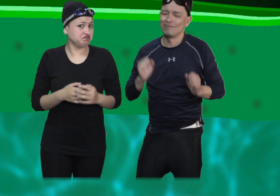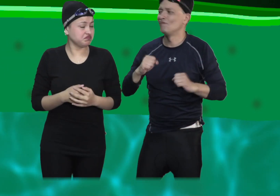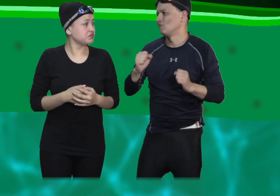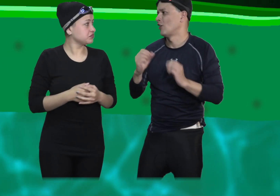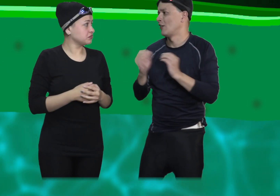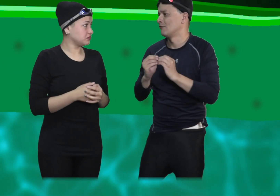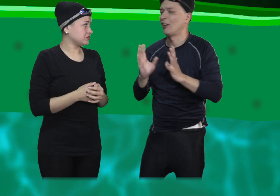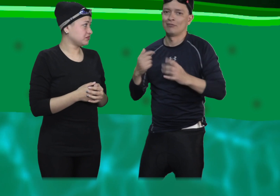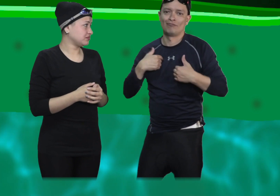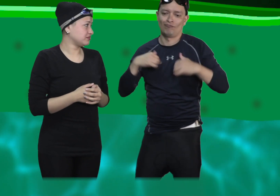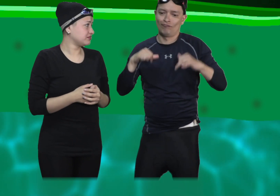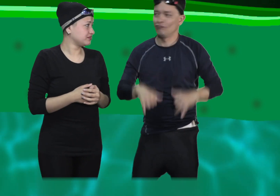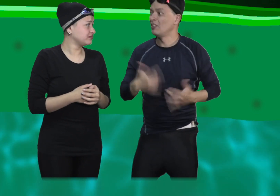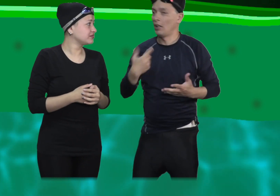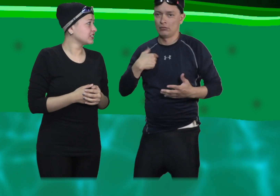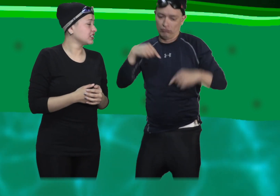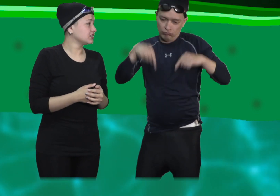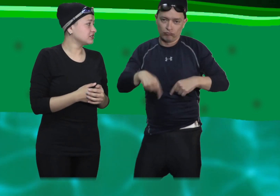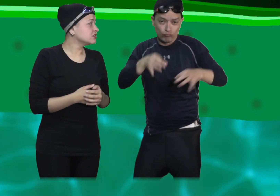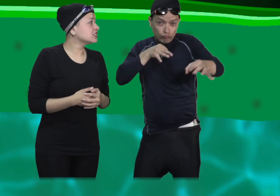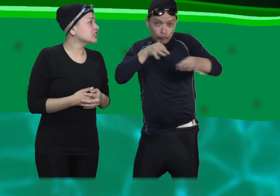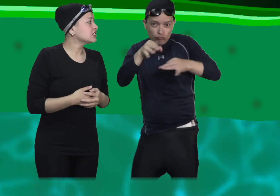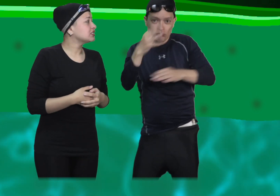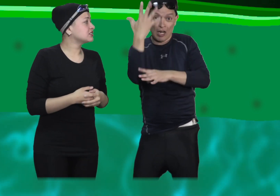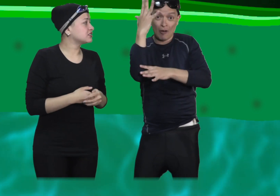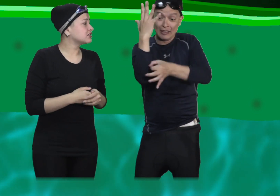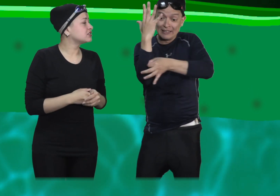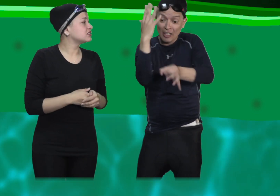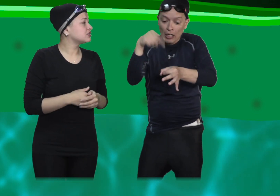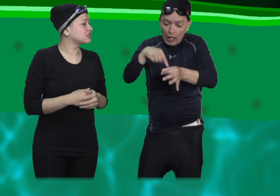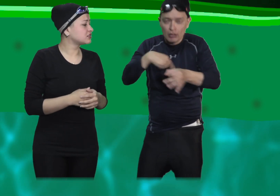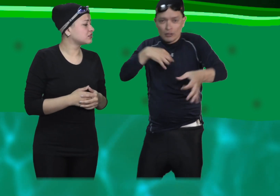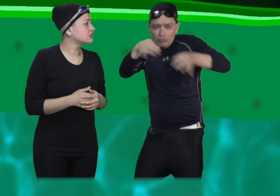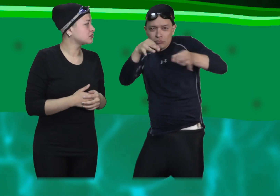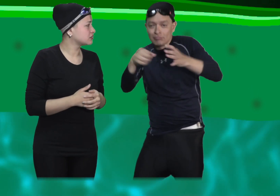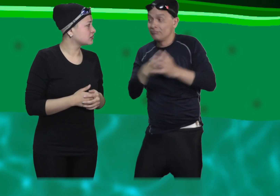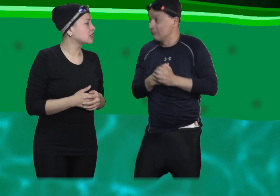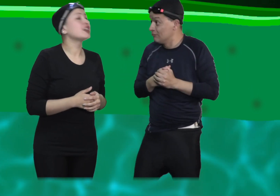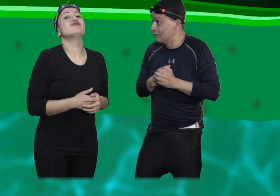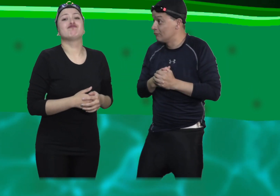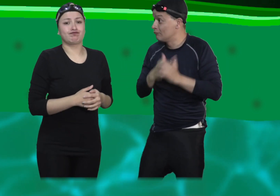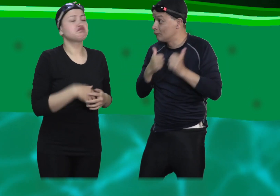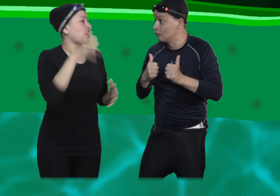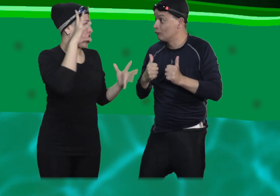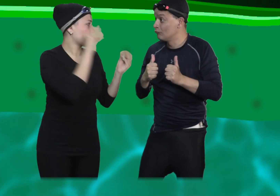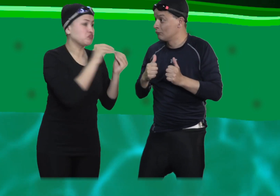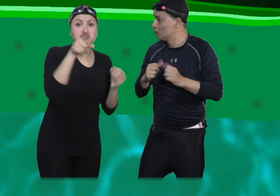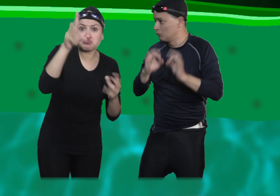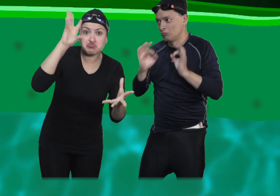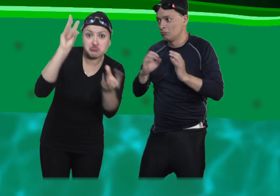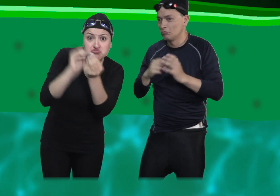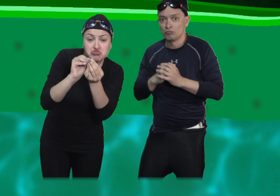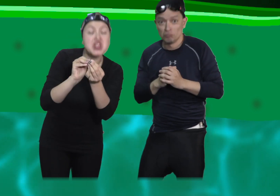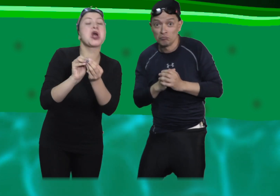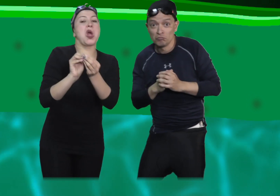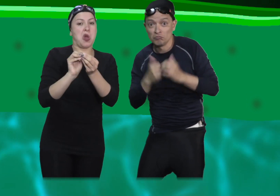Bueno sí, de acuerdo. Yo me quedo aquí para continuar explicándoles sobre la célula vegetal ¿Sí? ¿Bien? De acuerdo ¿a ustedes les parece bien?